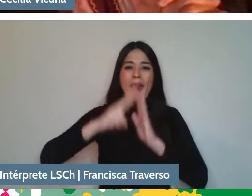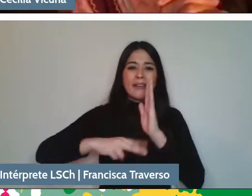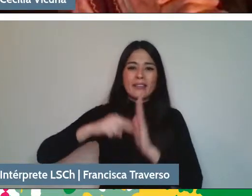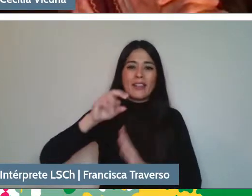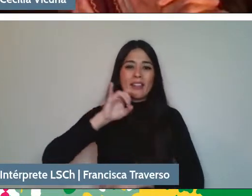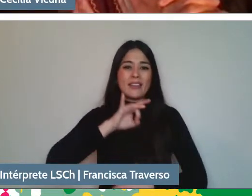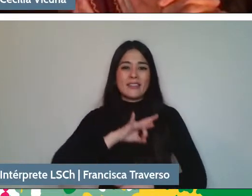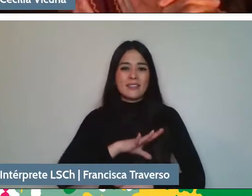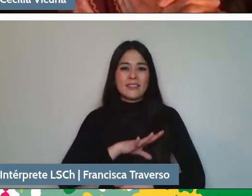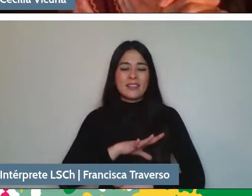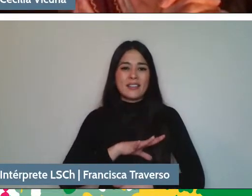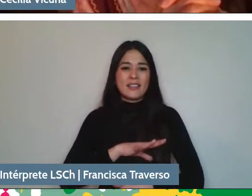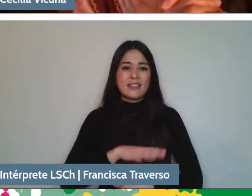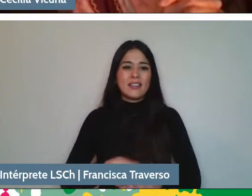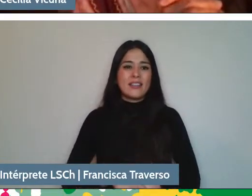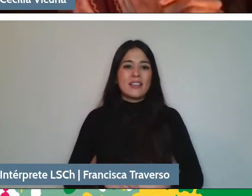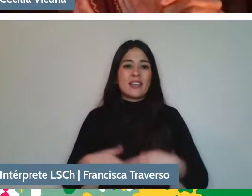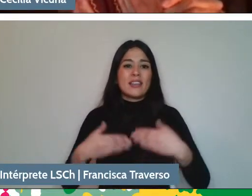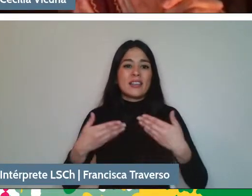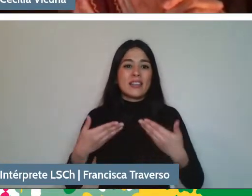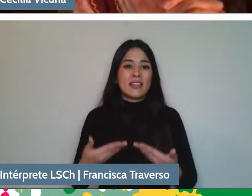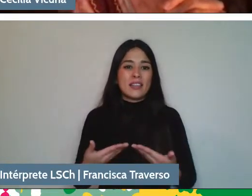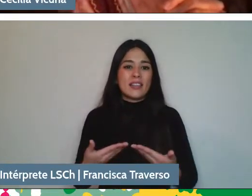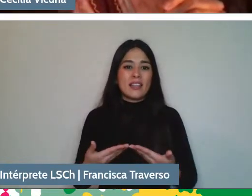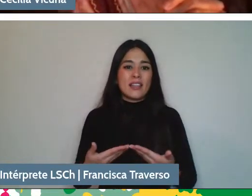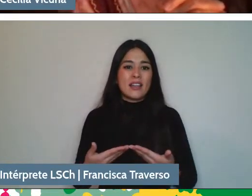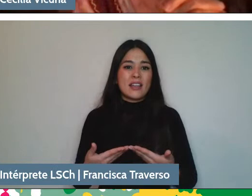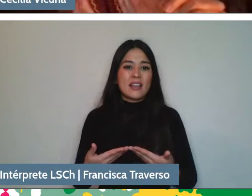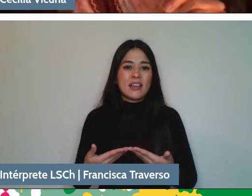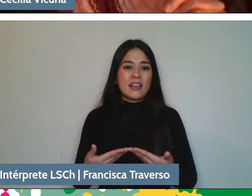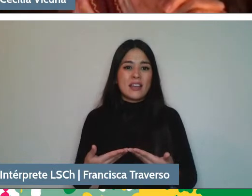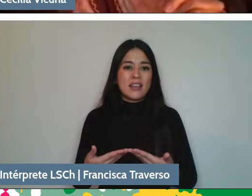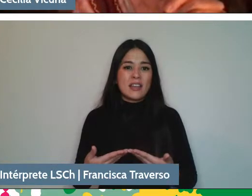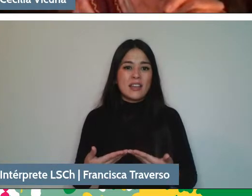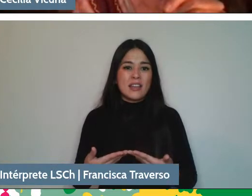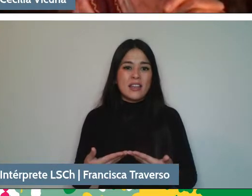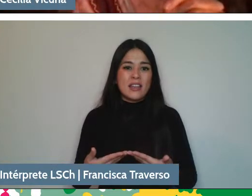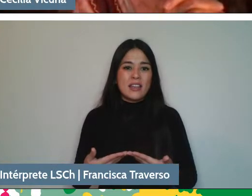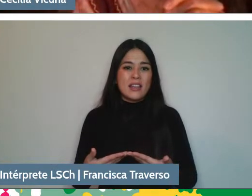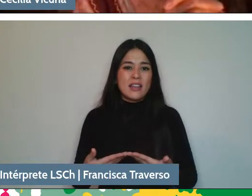situadas en la fronteras del pensamiento